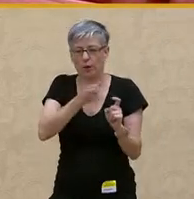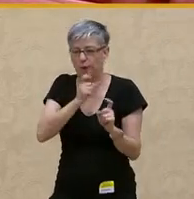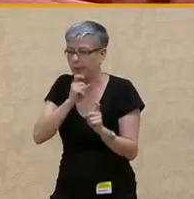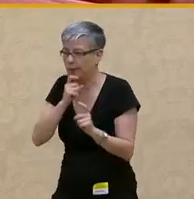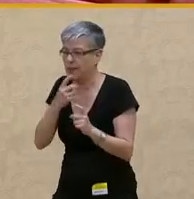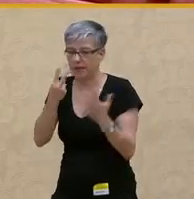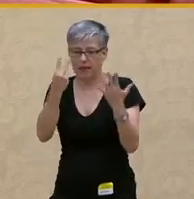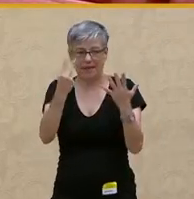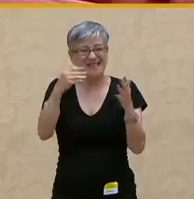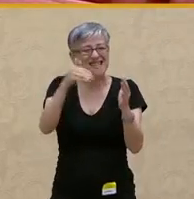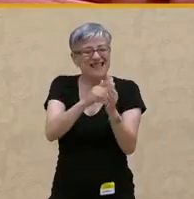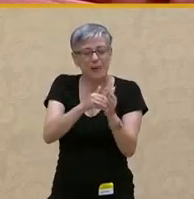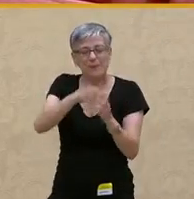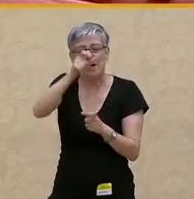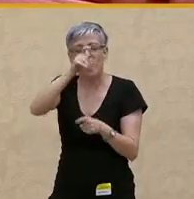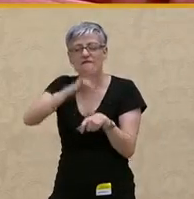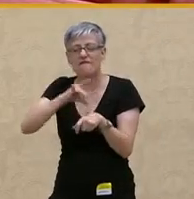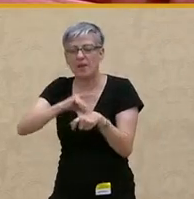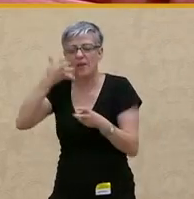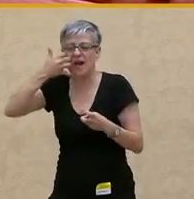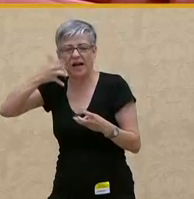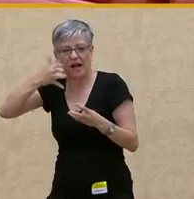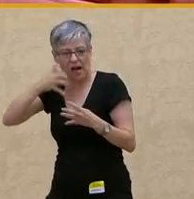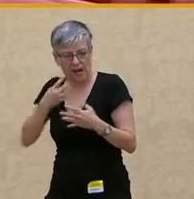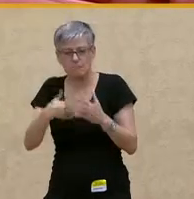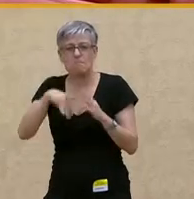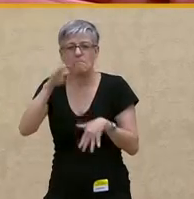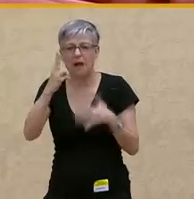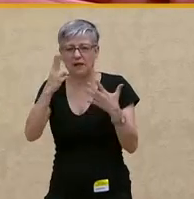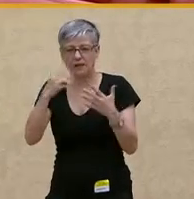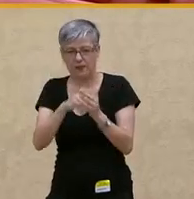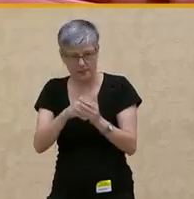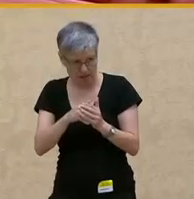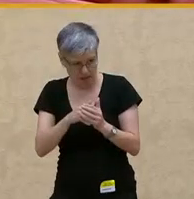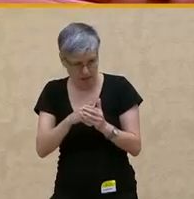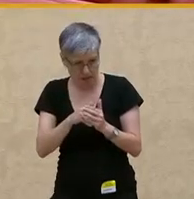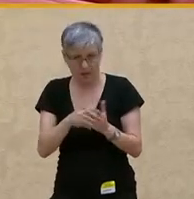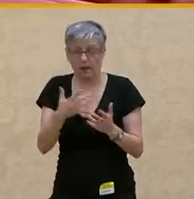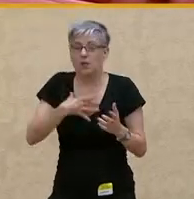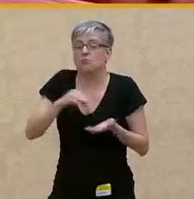siete mil enfermedades raras y que muchas veces hay solo un caso en España. Puede ser